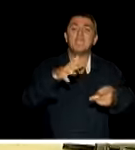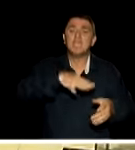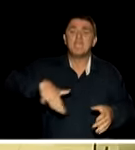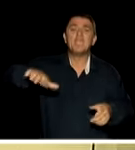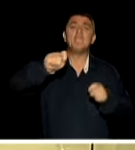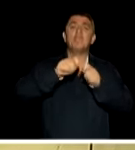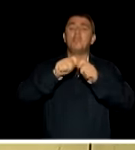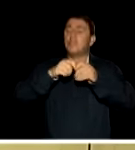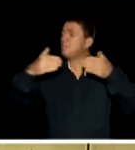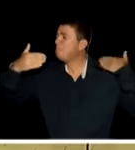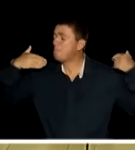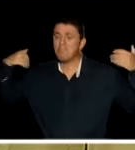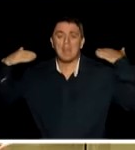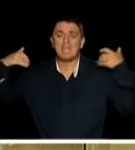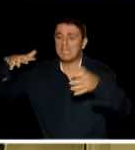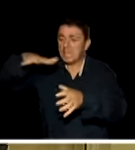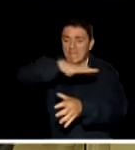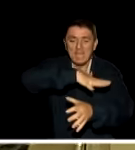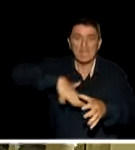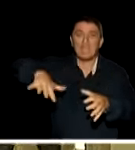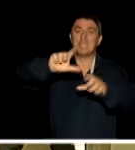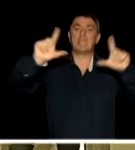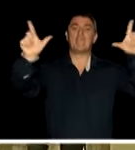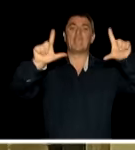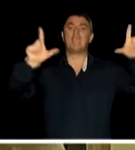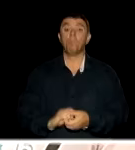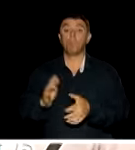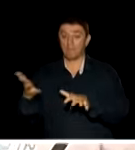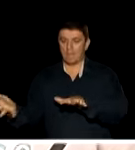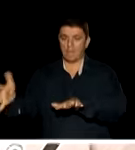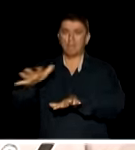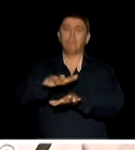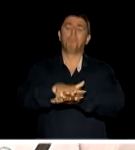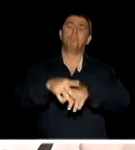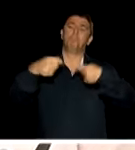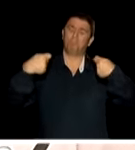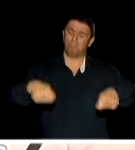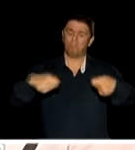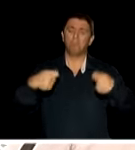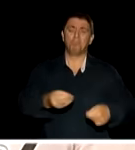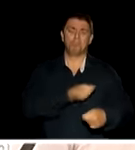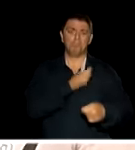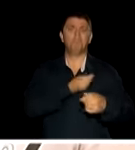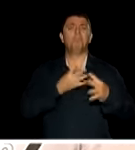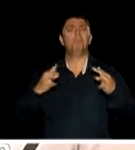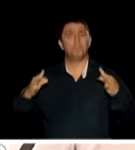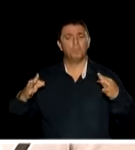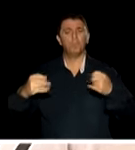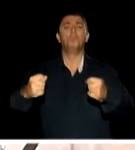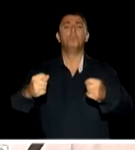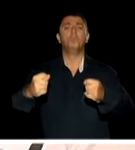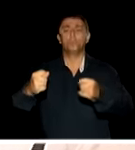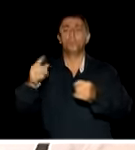Que teve direito a tour por todas as salas da emissora. A inclusão tem que estar na vida de todos. E a dos surdos também.